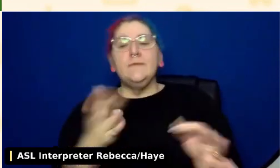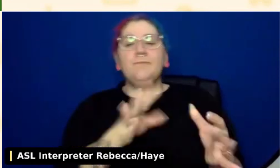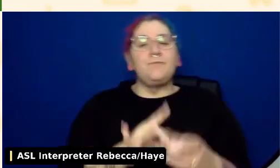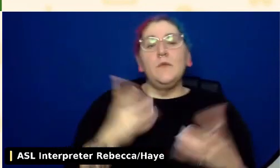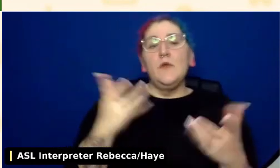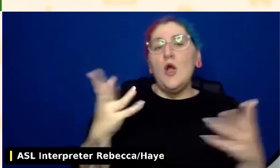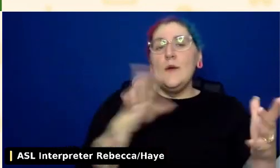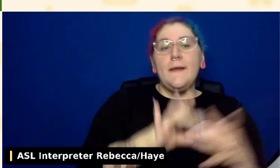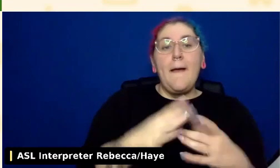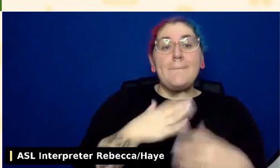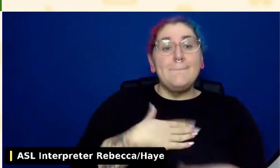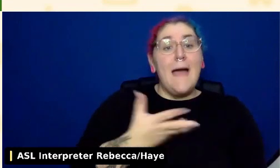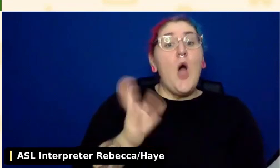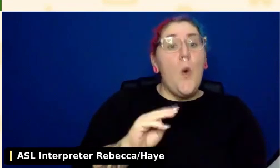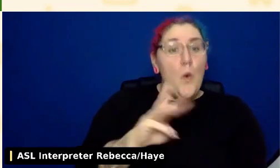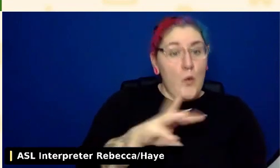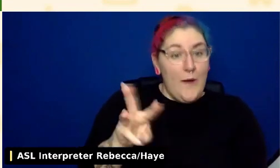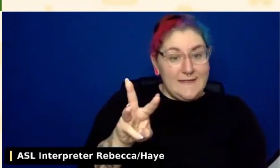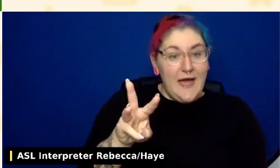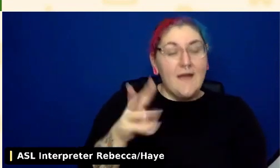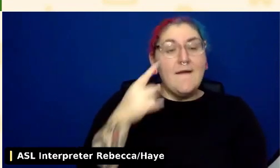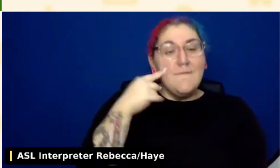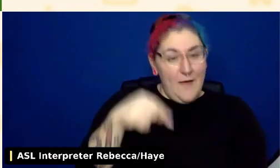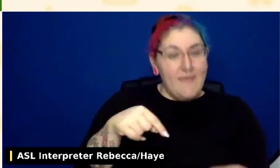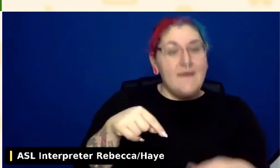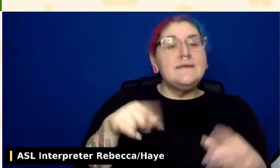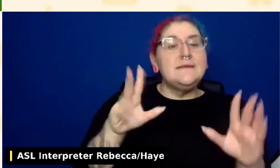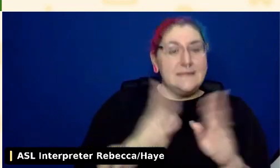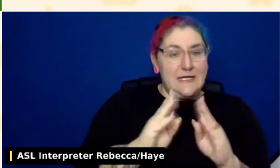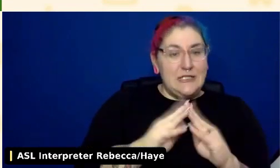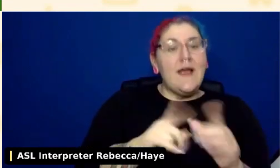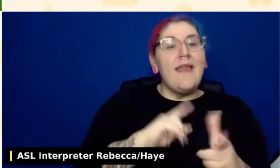para esta sesión, y luego también puedes descargar estas diapositivas y hacer clic en ellos desde aquí.